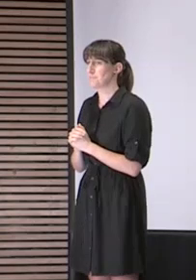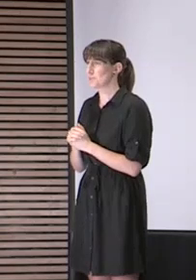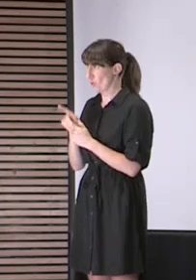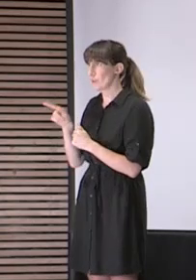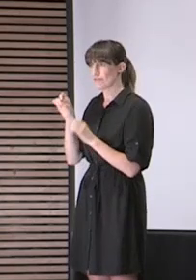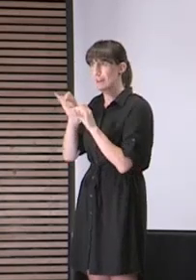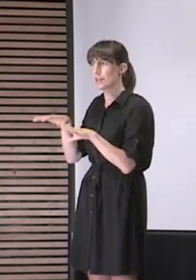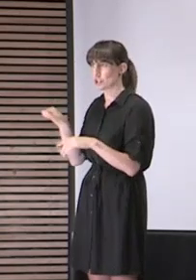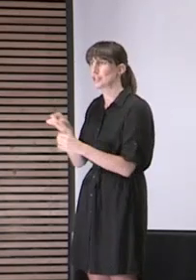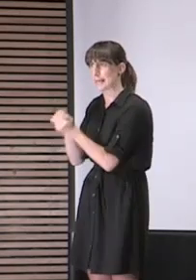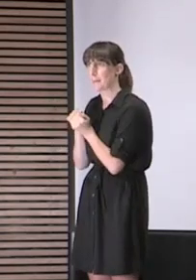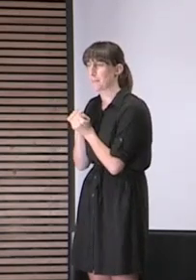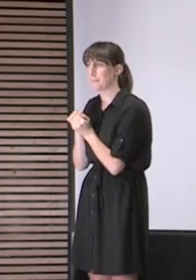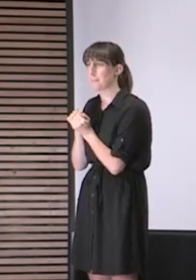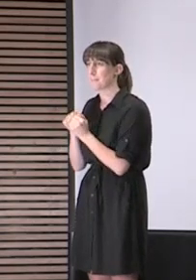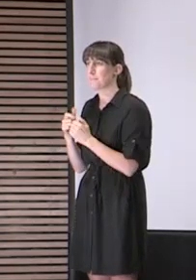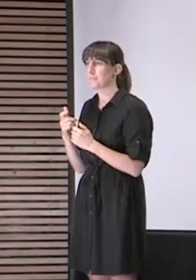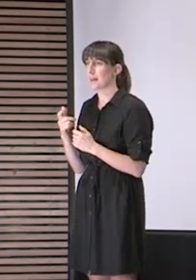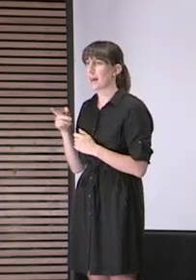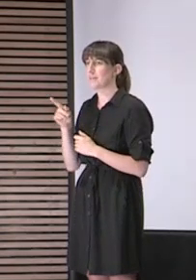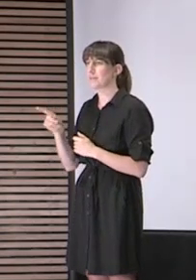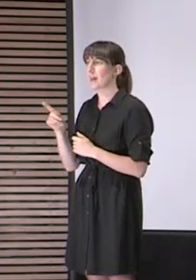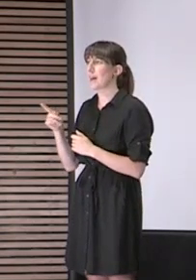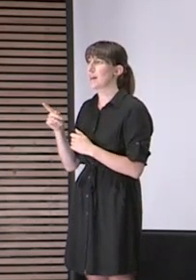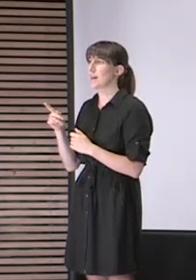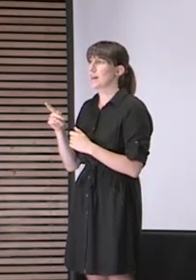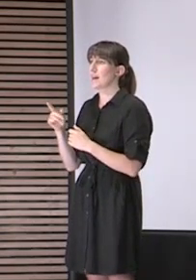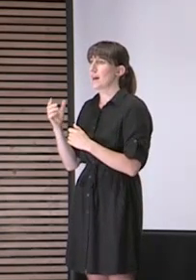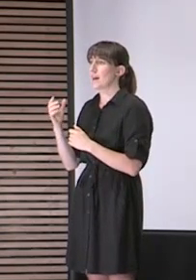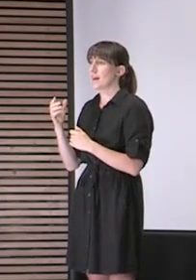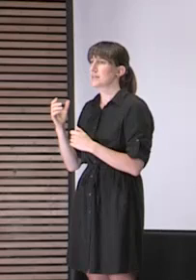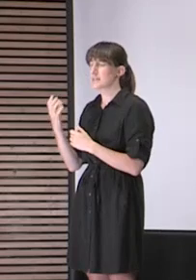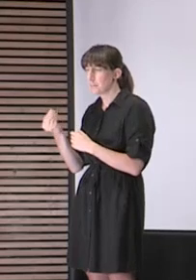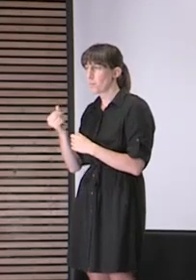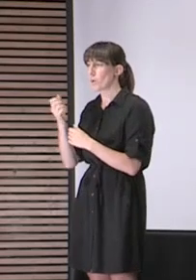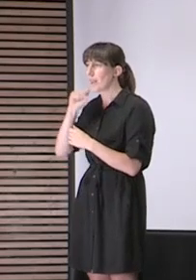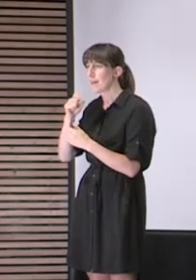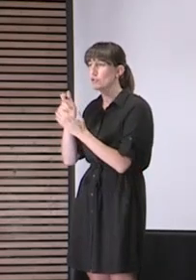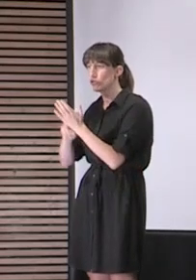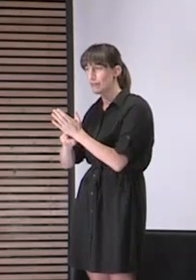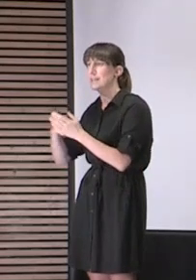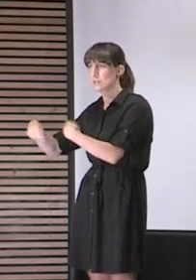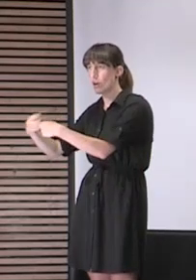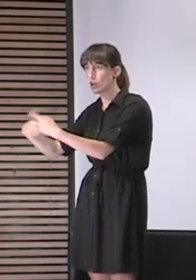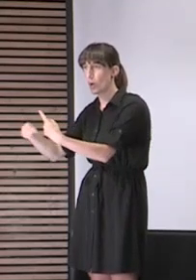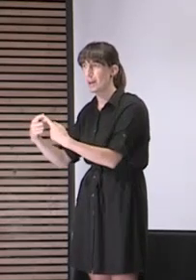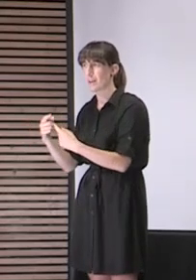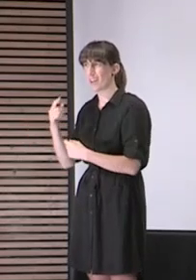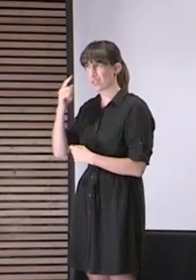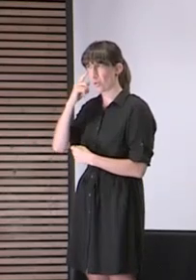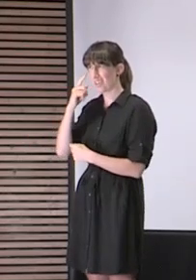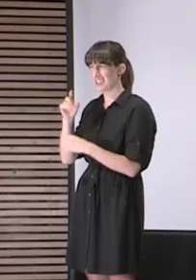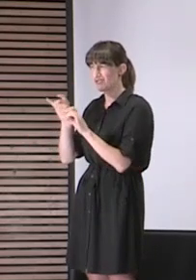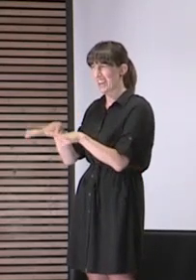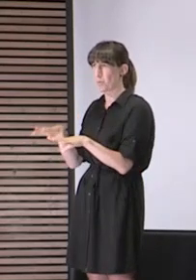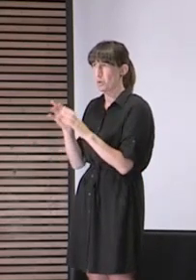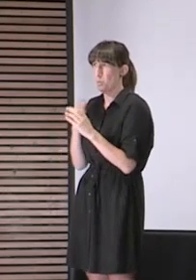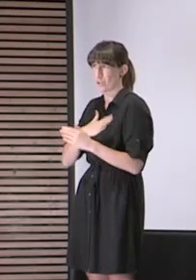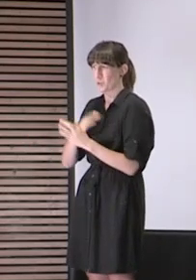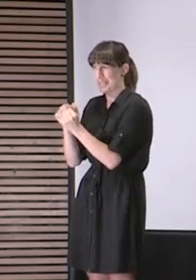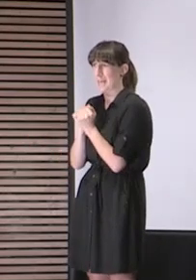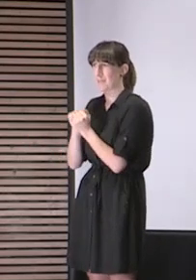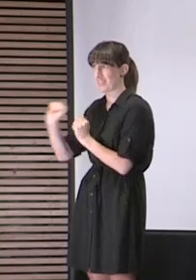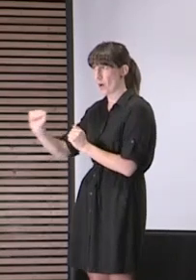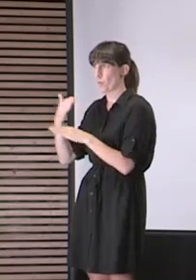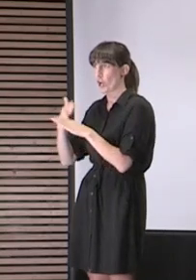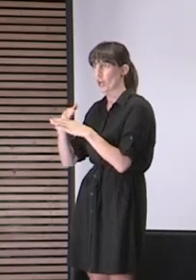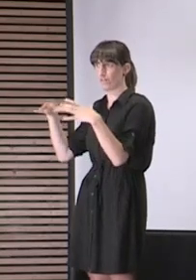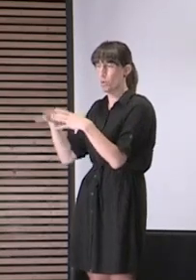constituyen la fuerza laboral de